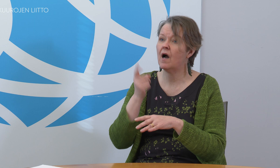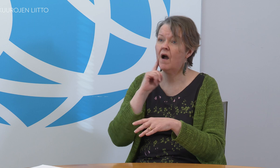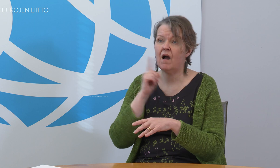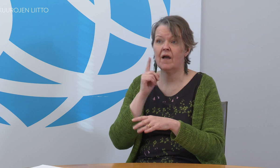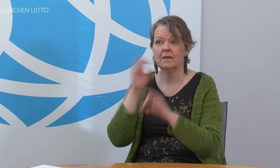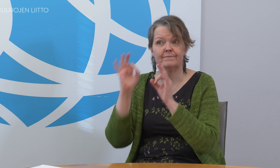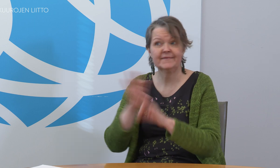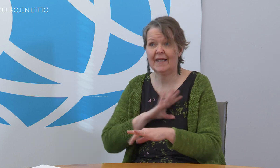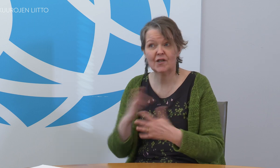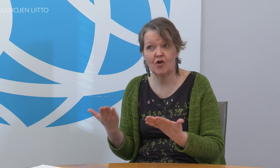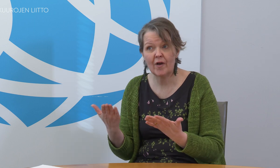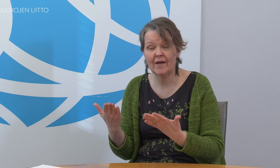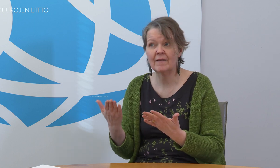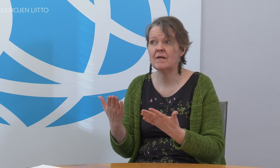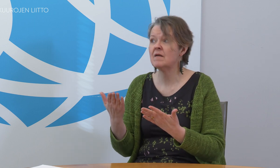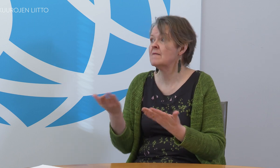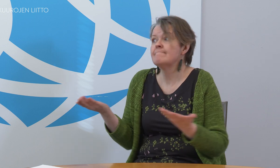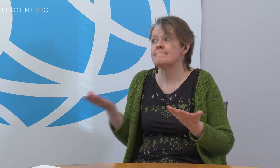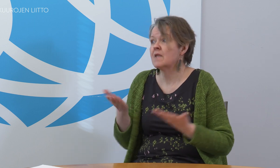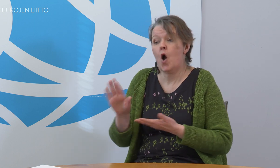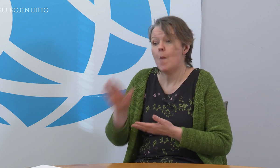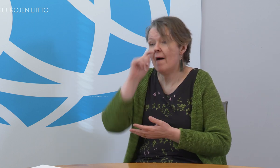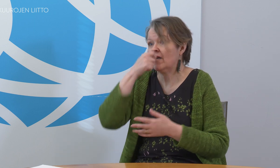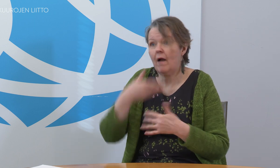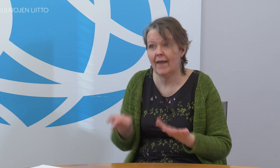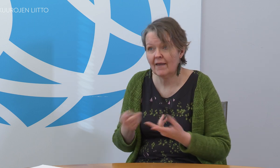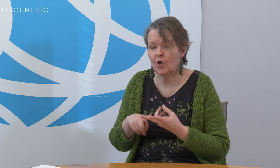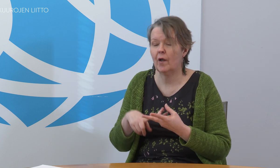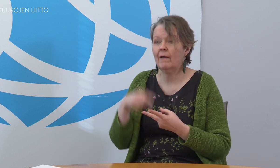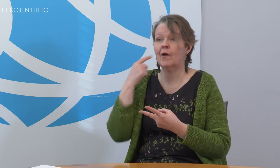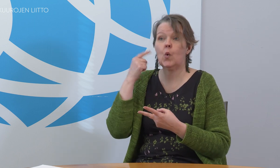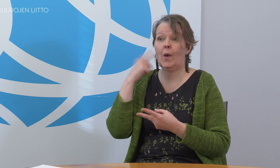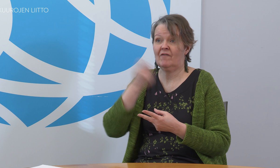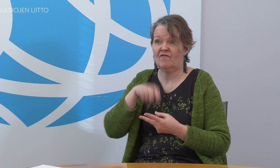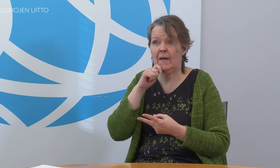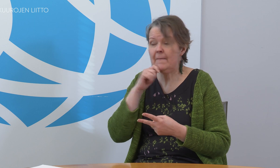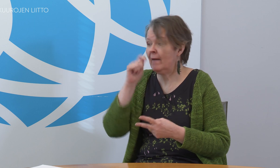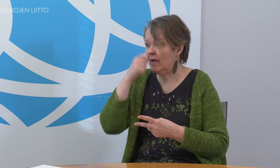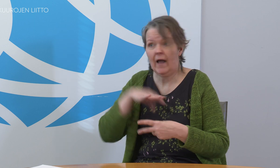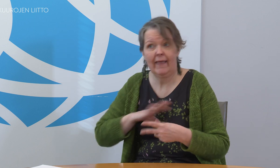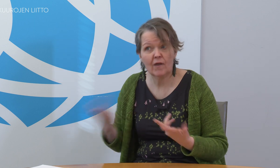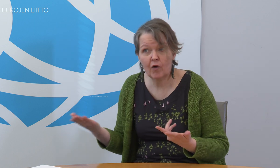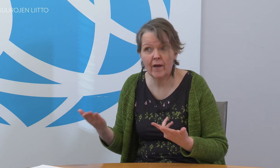Taitoa ei aina ole, eikä se ole lasten vika. Se ei myöskään ole kuulevien vanhempien vika.